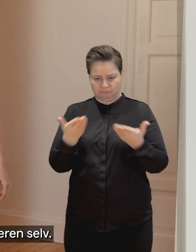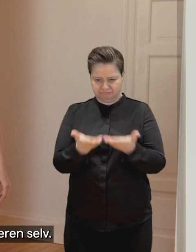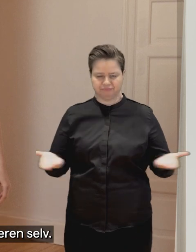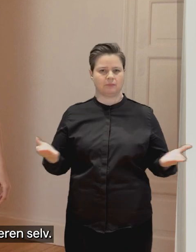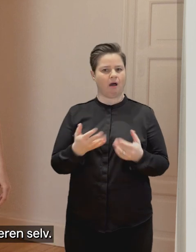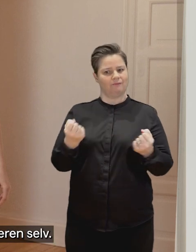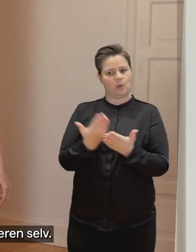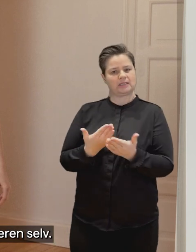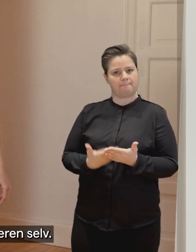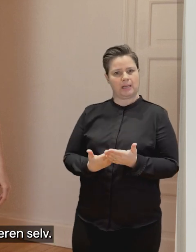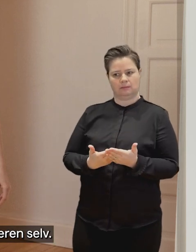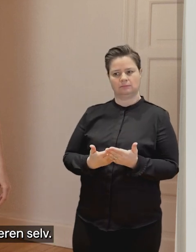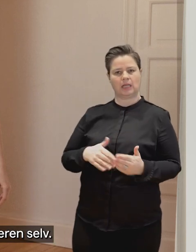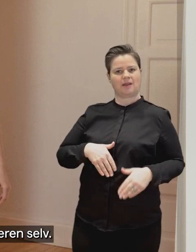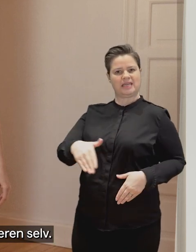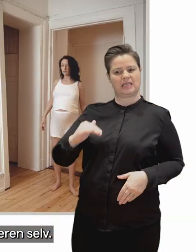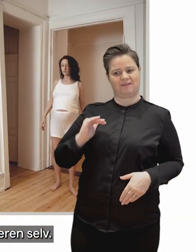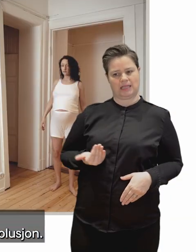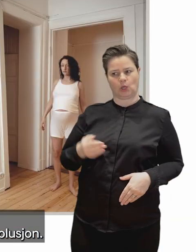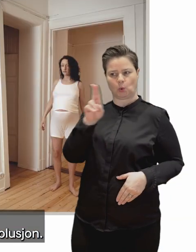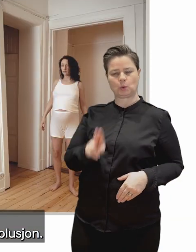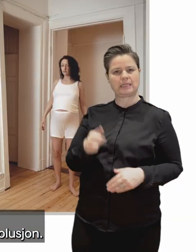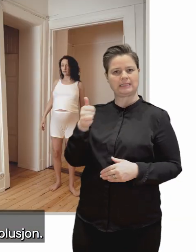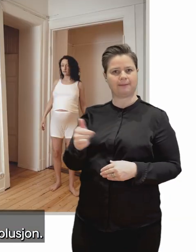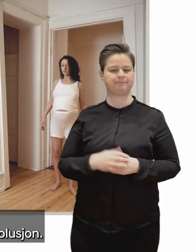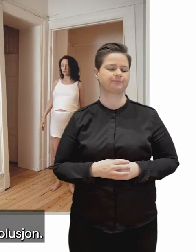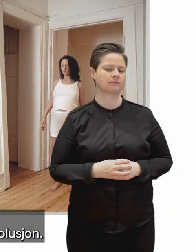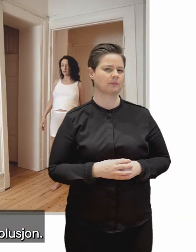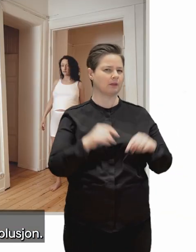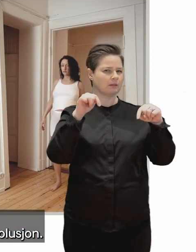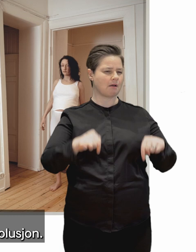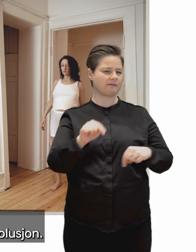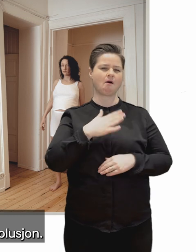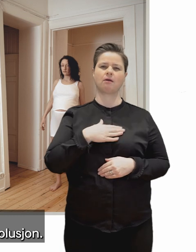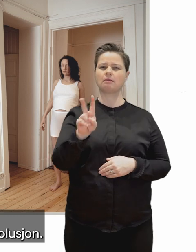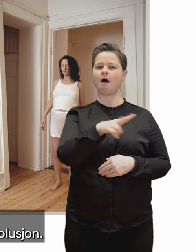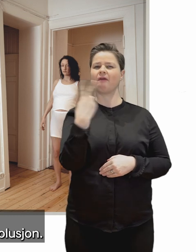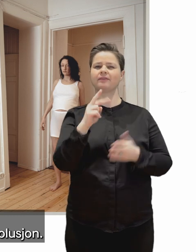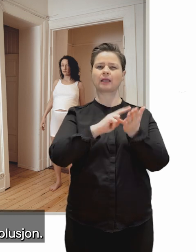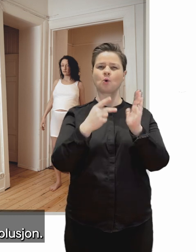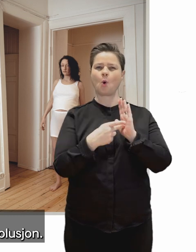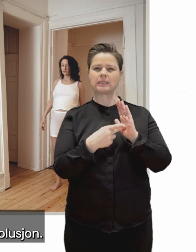av den gravide kvinnen, kunstneren selv. Nå i dag opplever vi en helt annen teknologisk revolusjon.